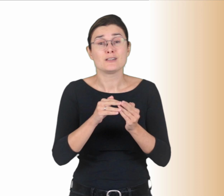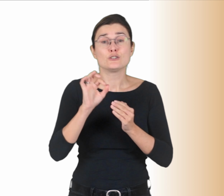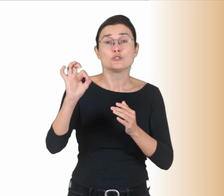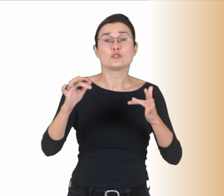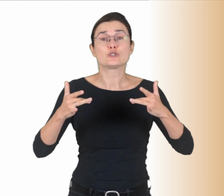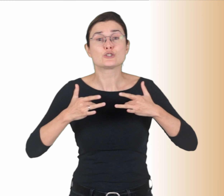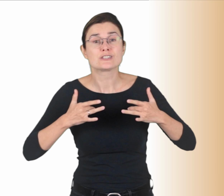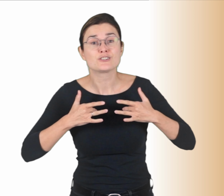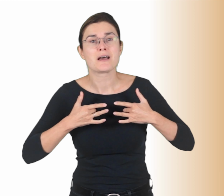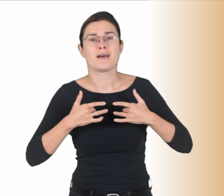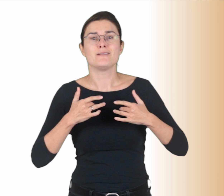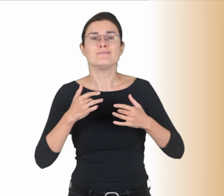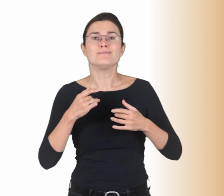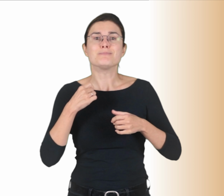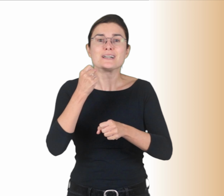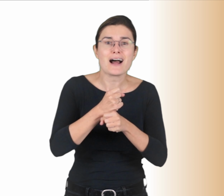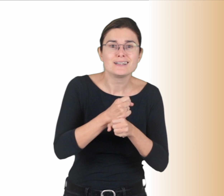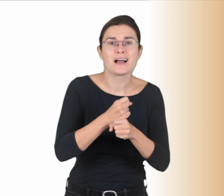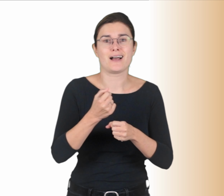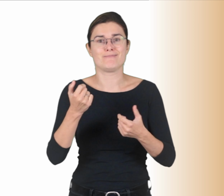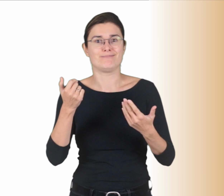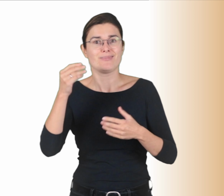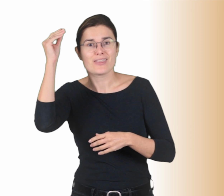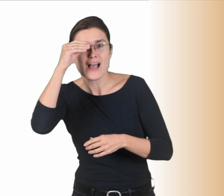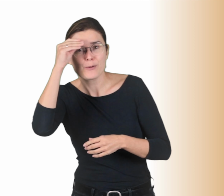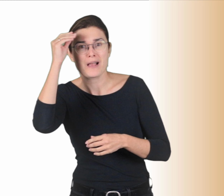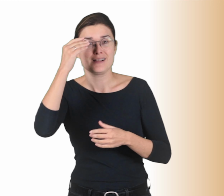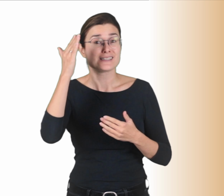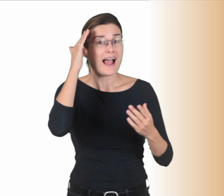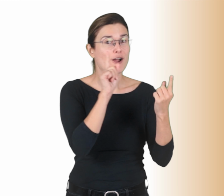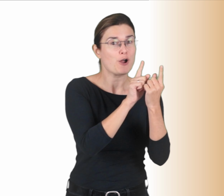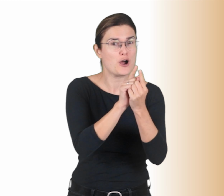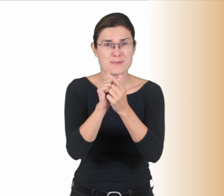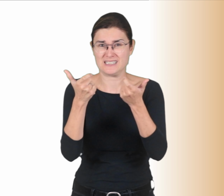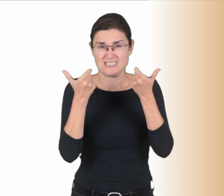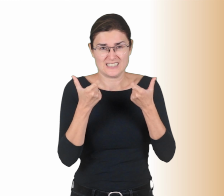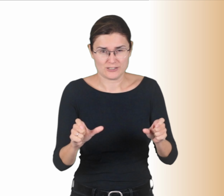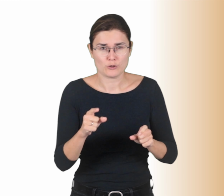i nie ma w jego życiu miejsca na pracę zawodową, naukę czy znajomych,